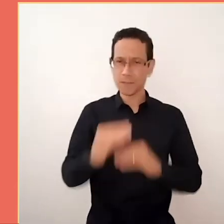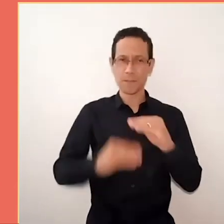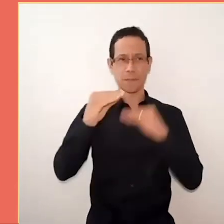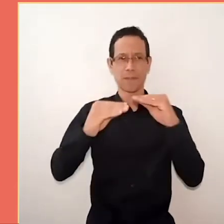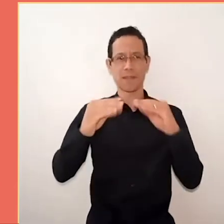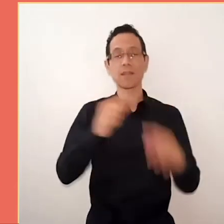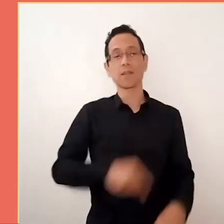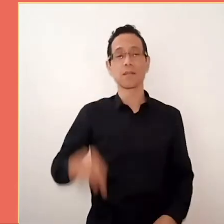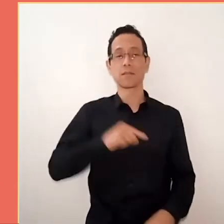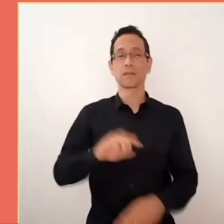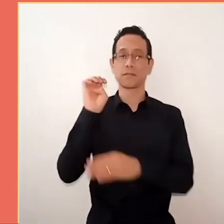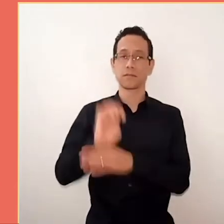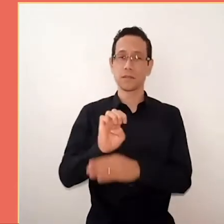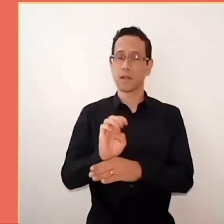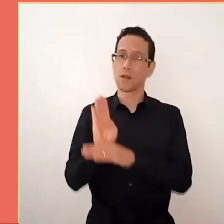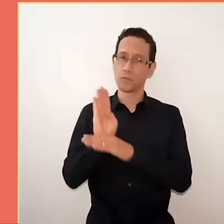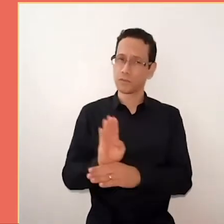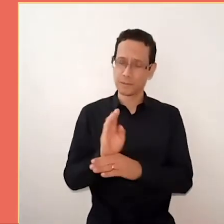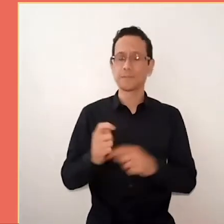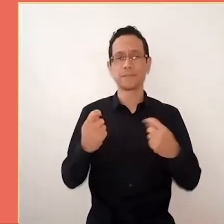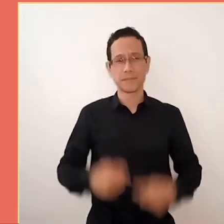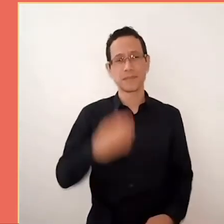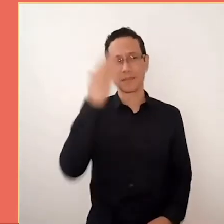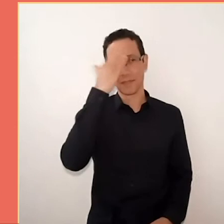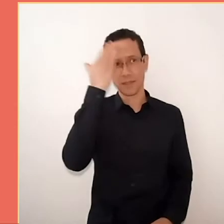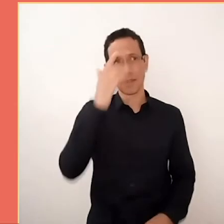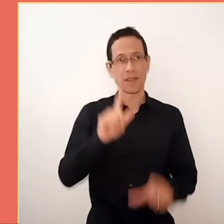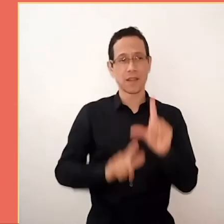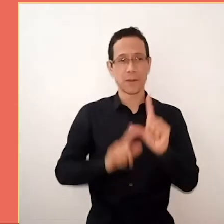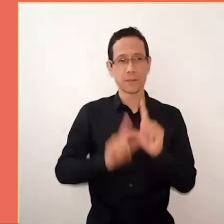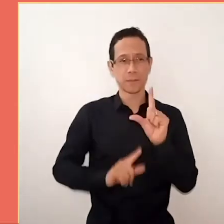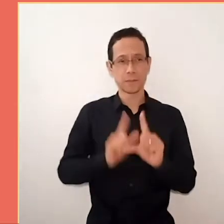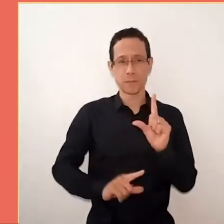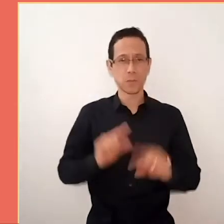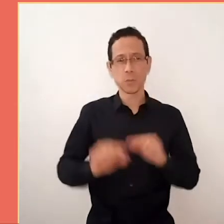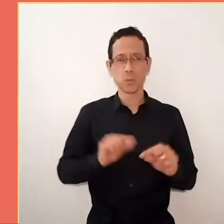entendendo que literatura; e aí eu vou fazer um recorte na leitura, falando da leitura literária,